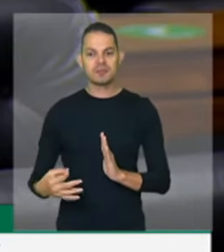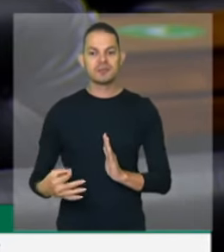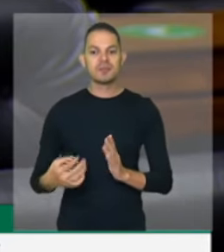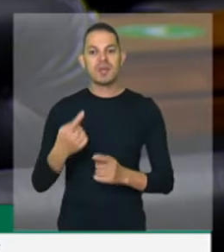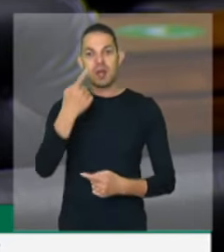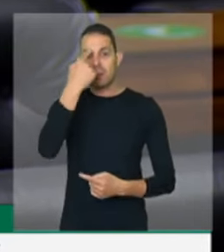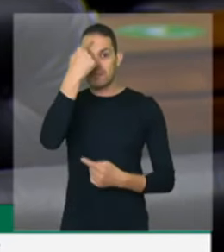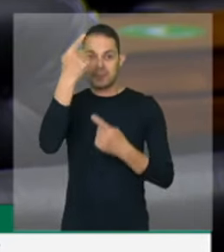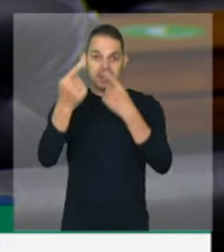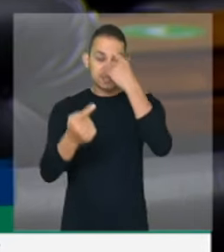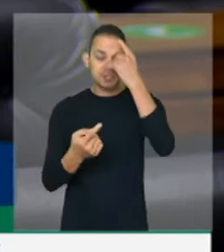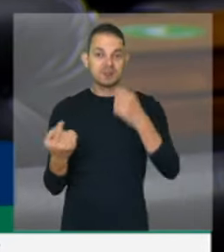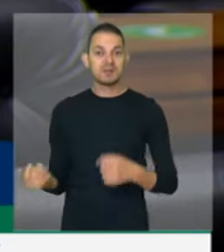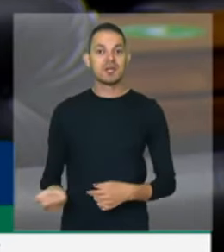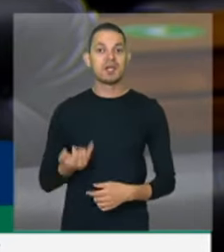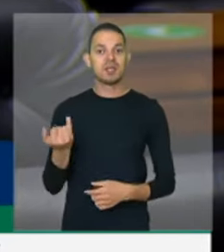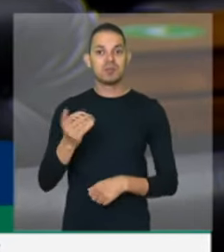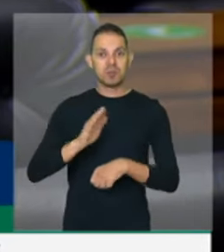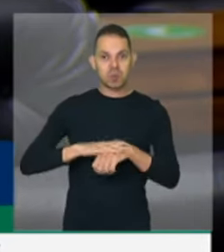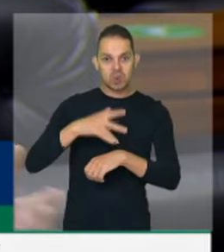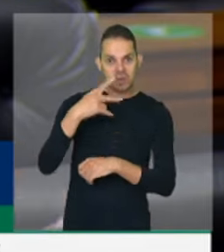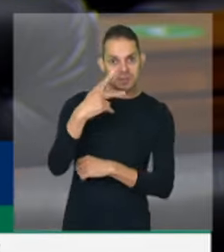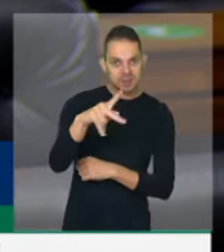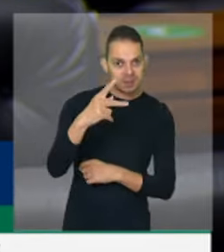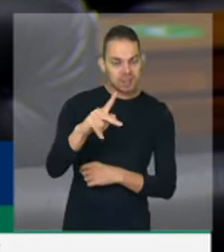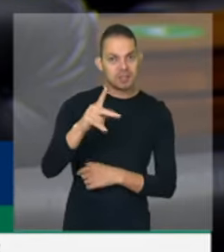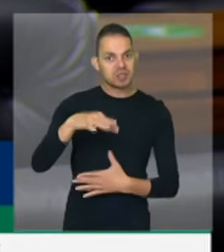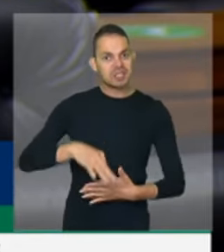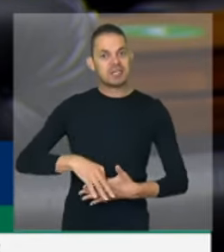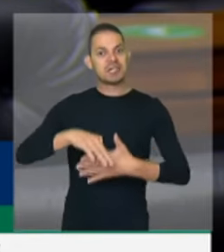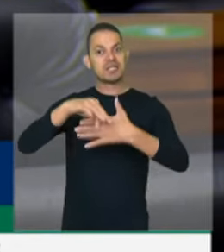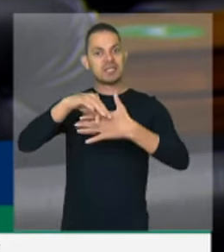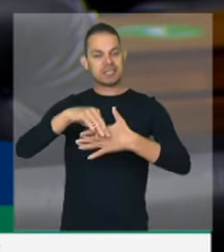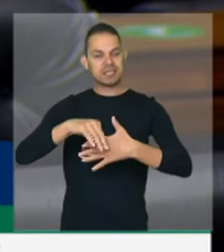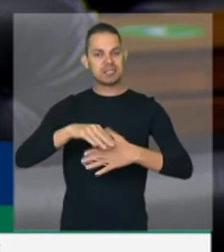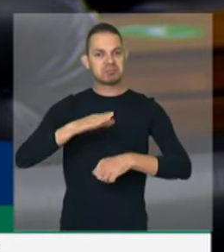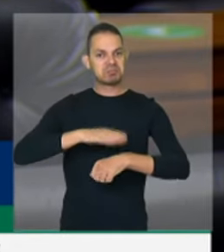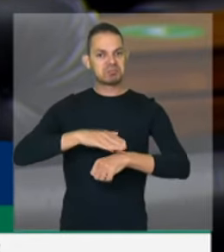LIDERANDO ESSE GRANDE MOMENTO FAZENDO COM QUE A COMUNIDADE TODA SE UNA EM PROL DESTA PANDEMIA... PARA QUE POSSAMOS